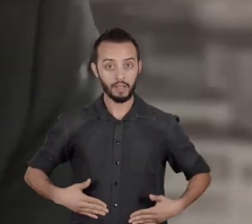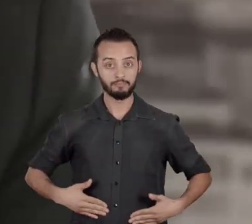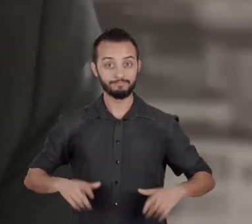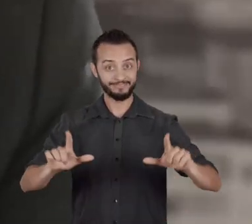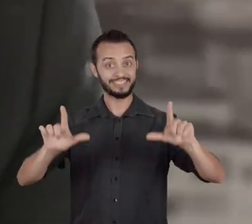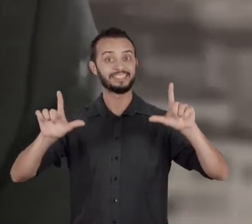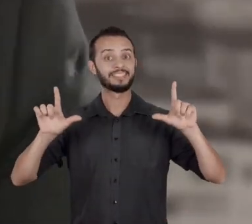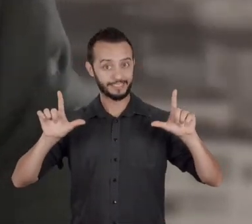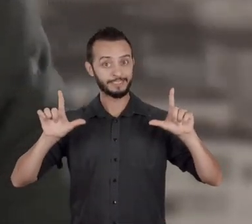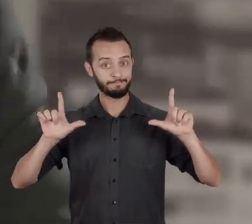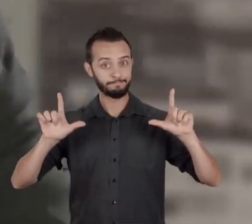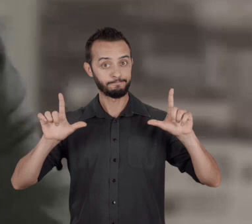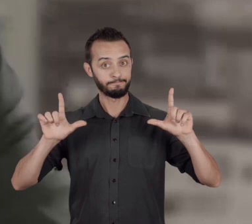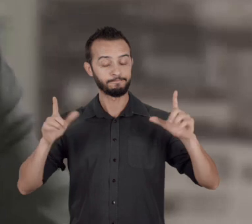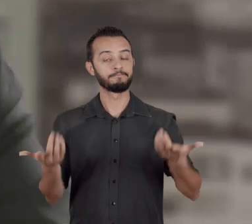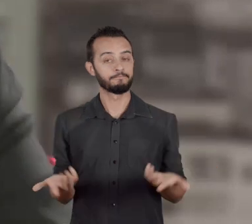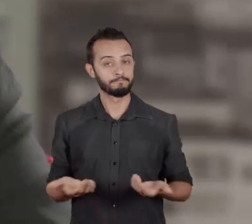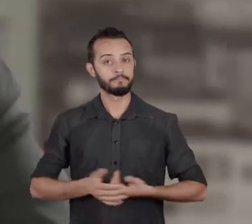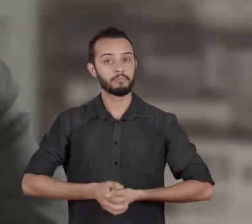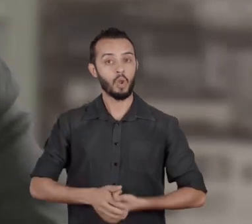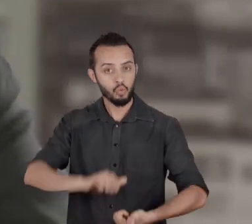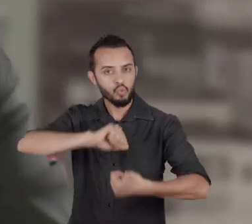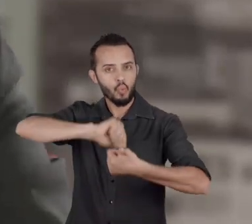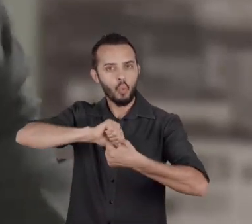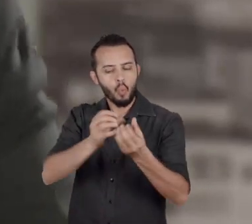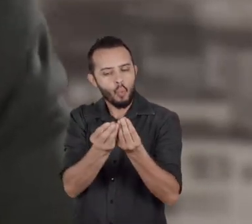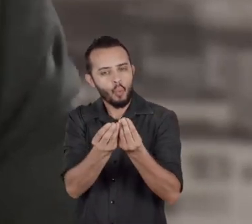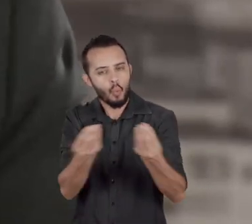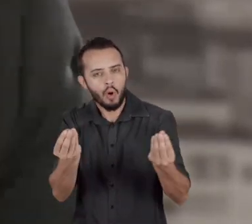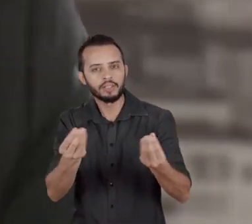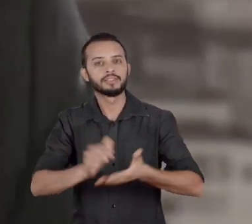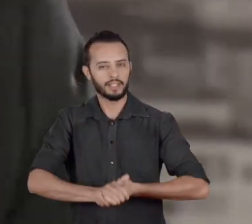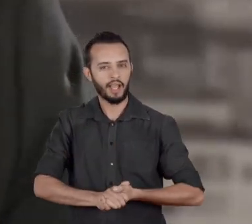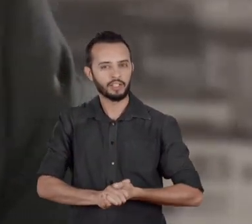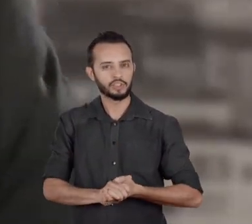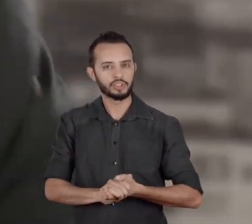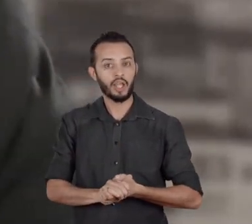que nós vemos nossas qualidades como capital humano,